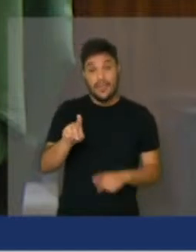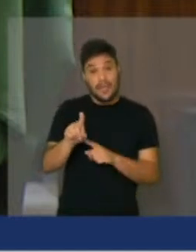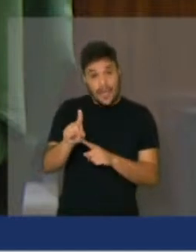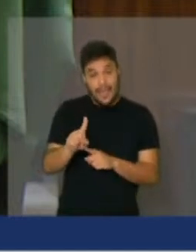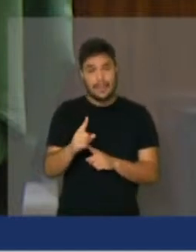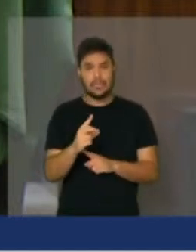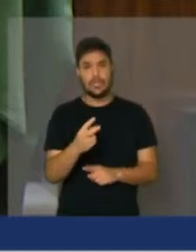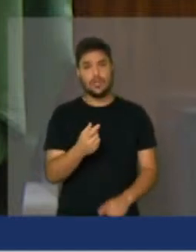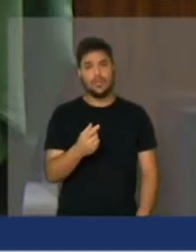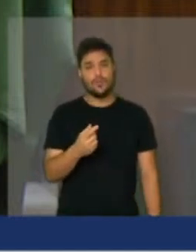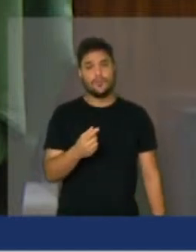200 REAIS PARA AS FAMÍLIAS CARENTES... PARA COMPRAR O QUE